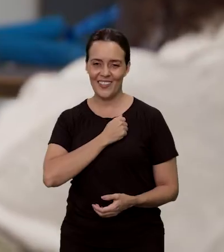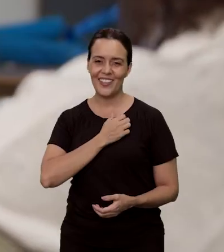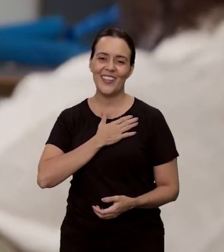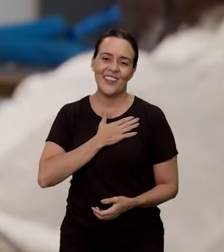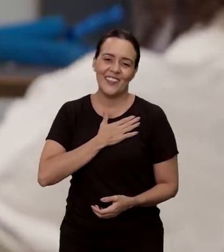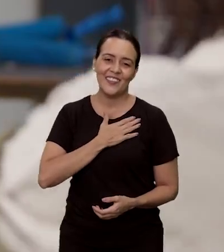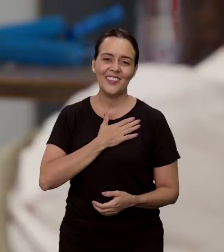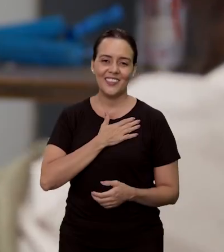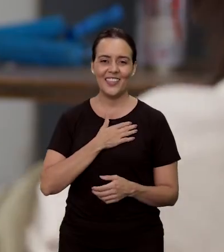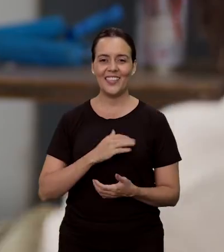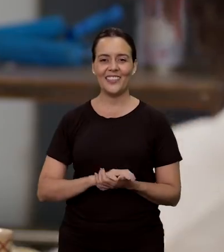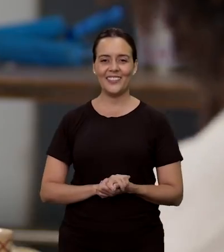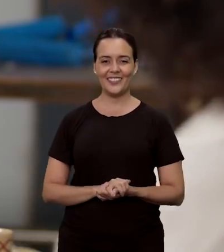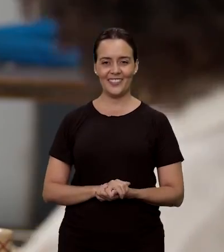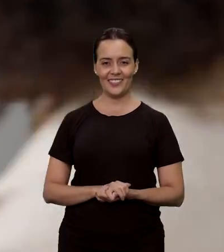[Katiúscia] Ah, axé.